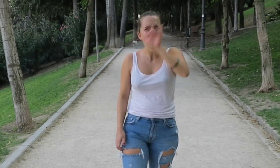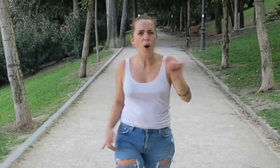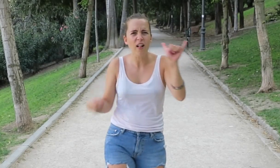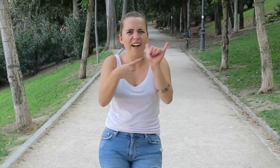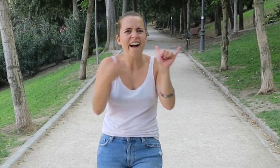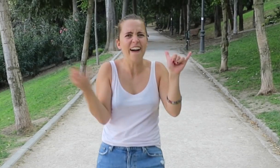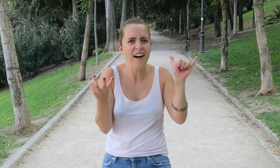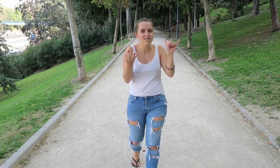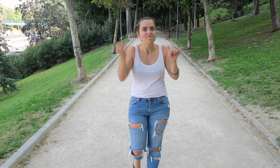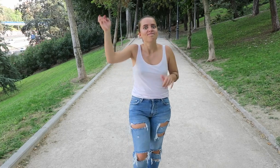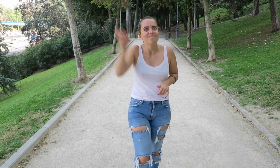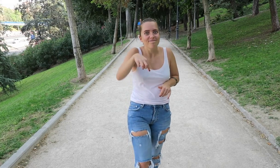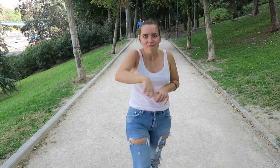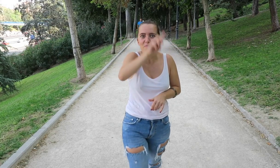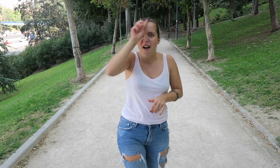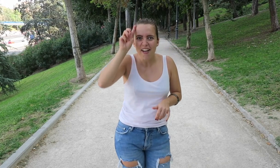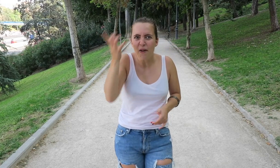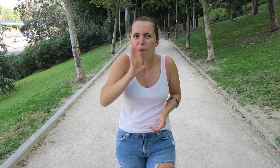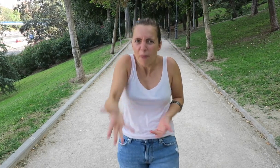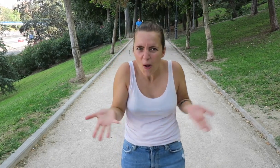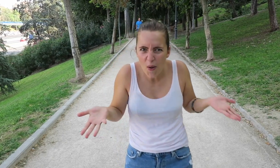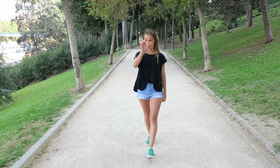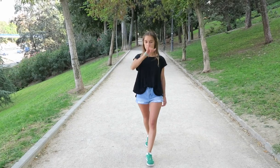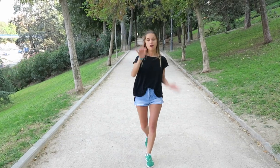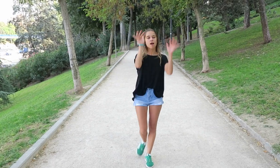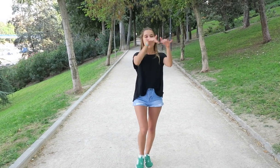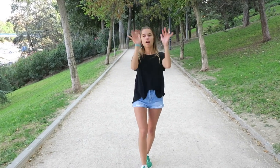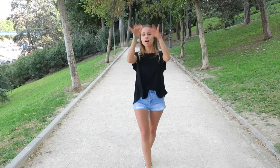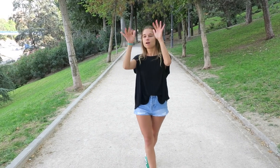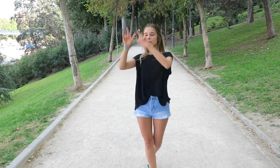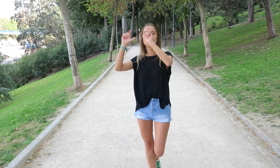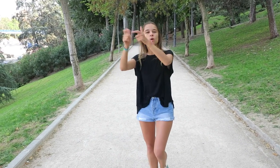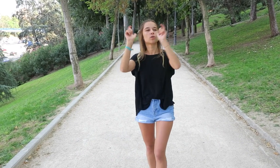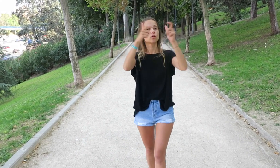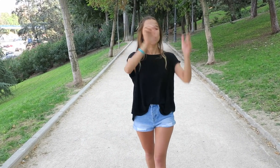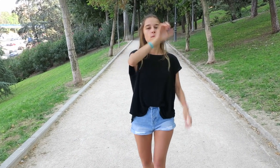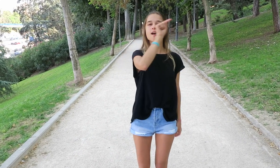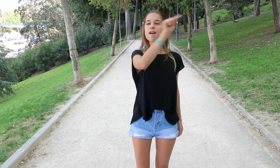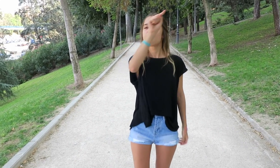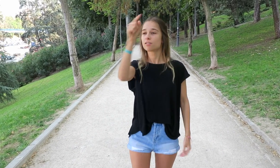¿Conocéis la European Union of Deaf Youth, EUDY? ¡Se vienen a Madrid! ¿Por qué? La EUDY suele reunirse en diferentes ciudades alredredor de europa,